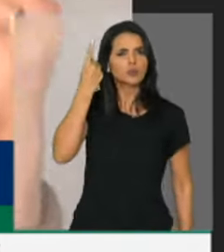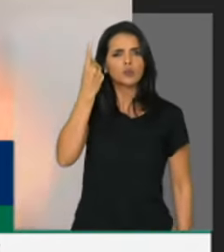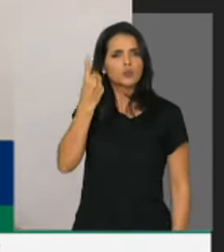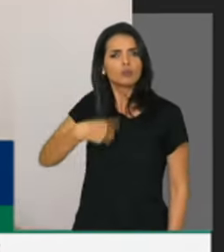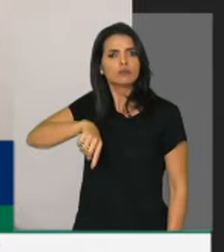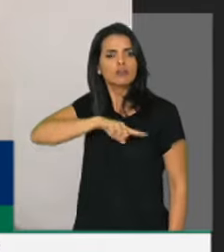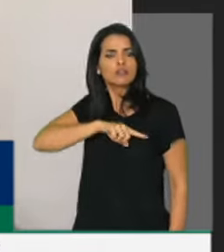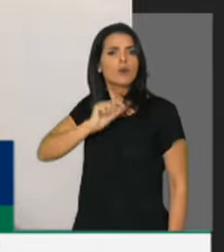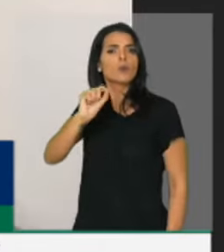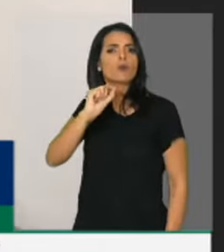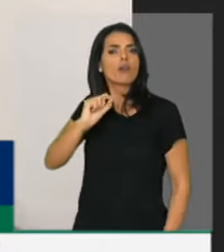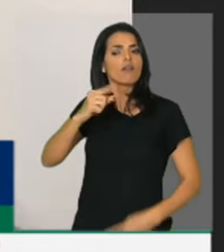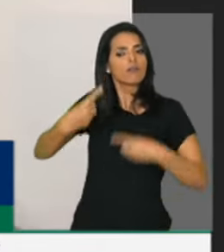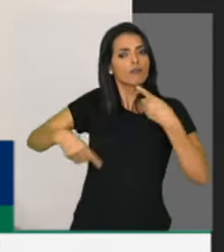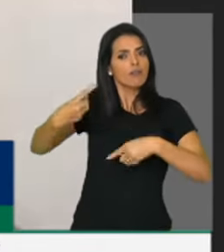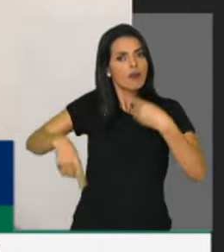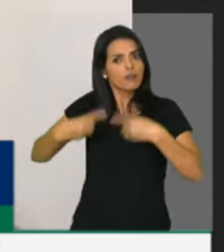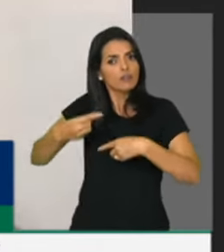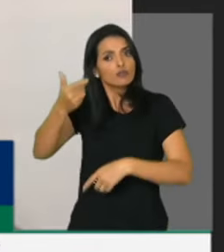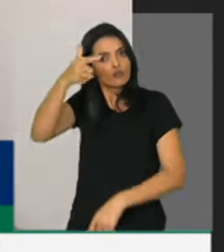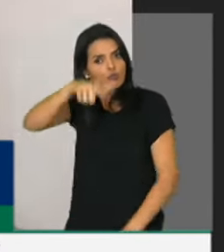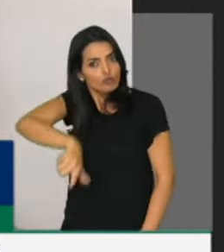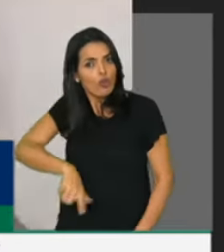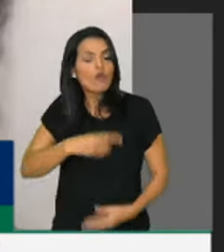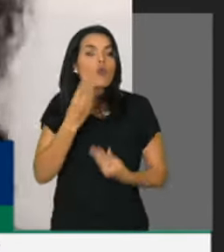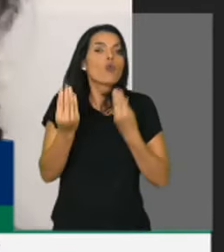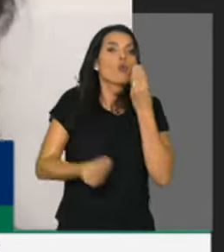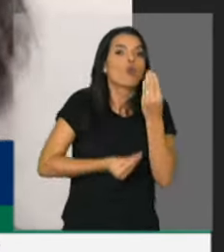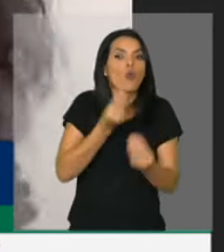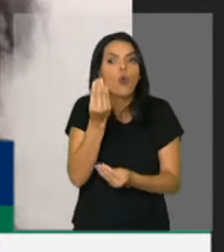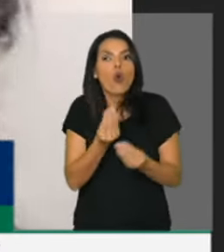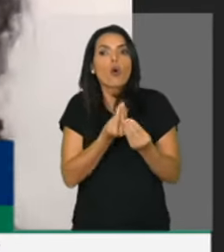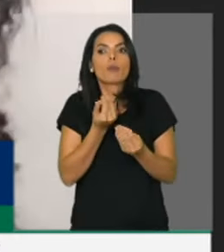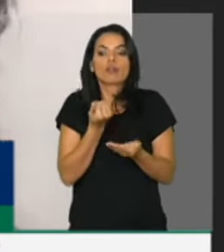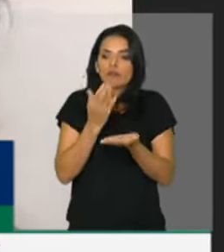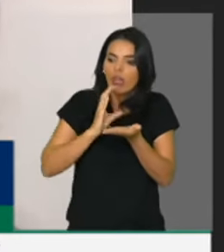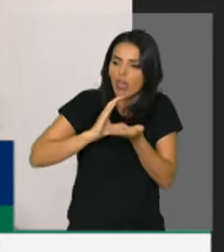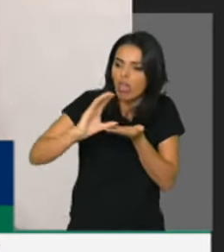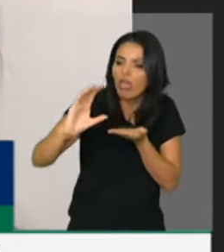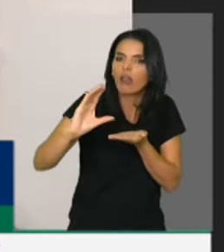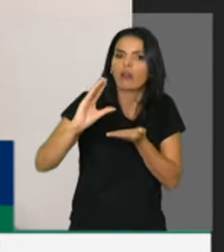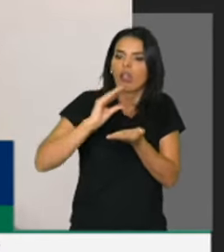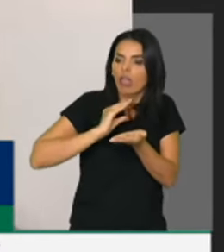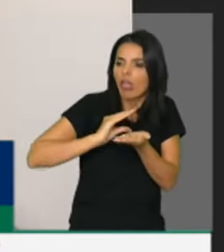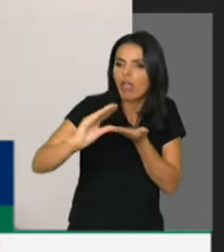ESTAR AQUI DEBATENDO DE NOVO, O FINANCIAMENTO DO SUS, EU CONCORDO.... QUANDO É COLOCADO QUE A VIDA NÃO TEM PREÇO QUE A SAÚDE NÃO TEM PREÇO. POR ISSO QUE A NOSSA